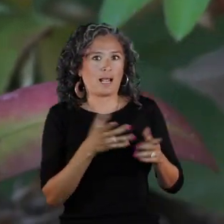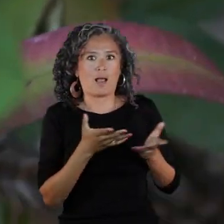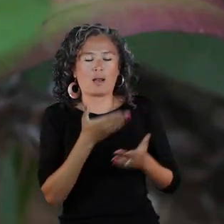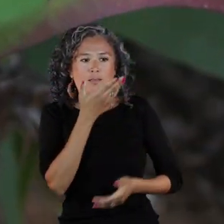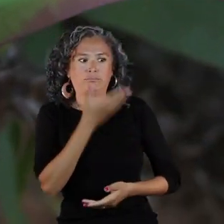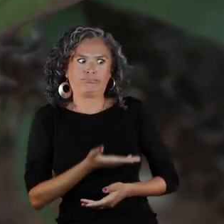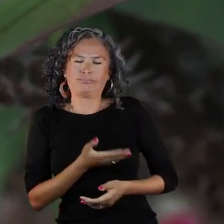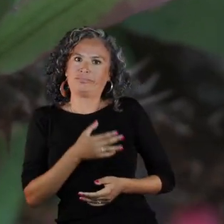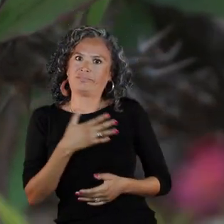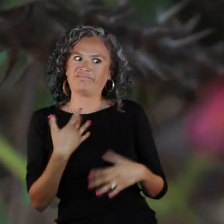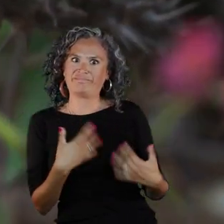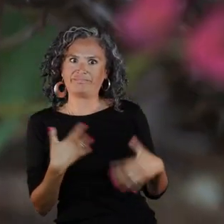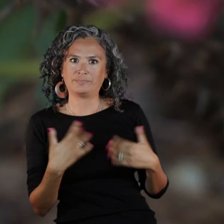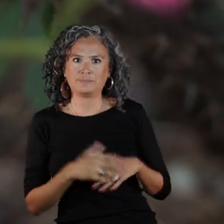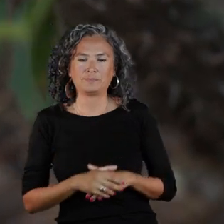persona que tengo a mi lado.